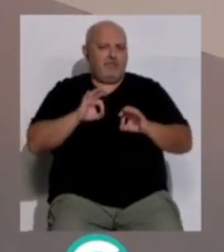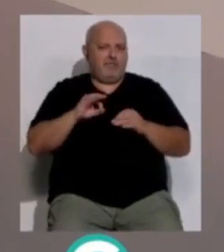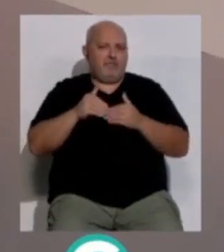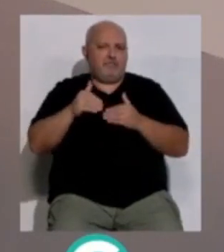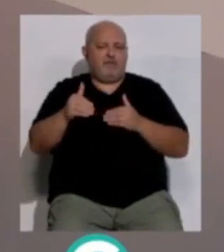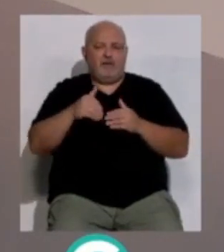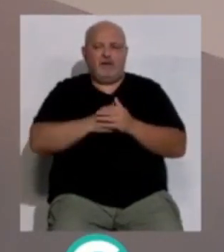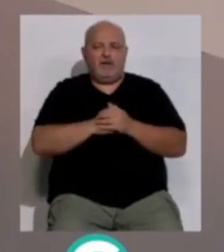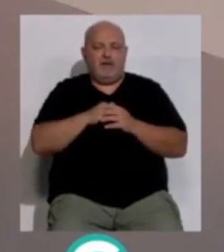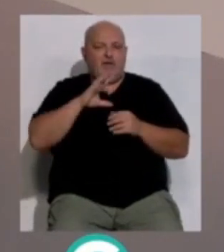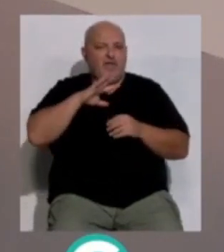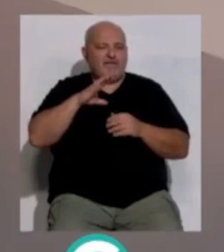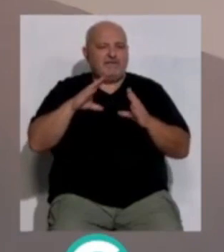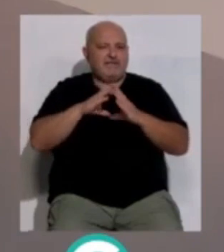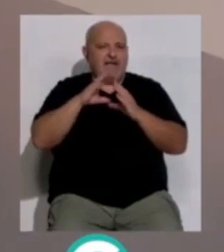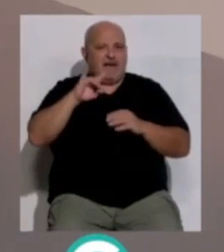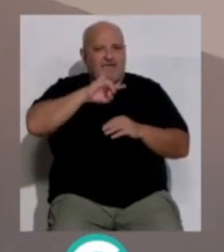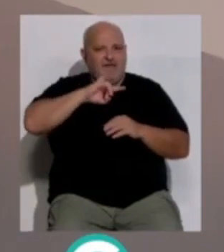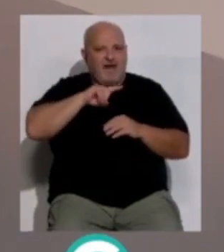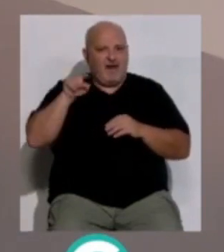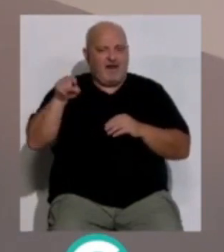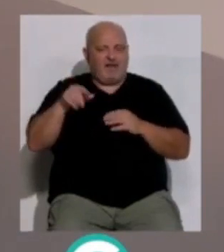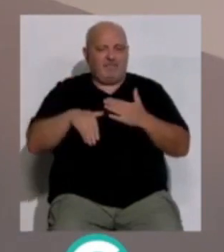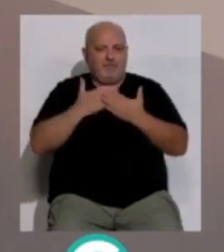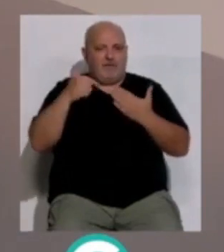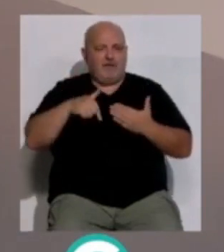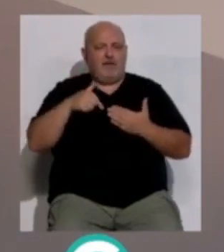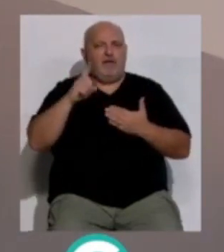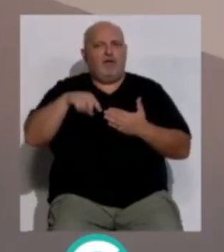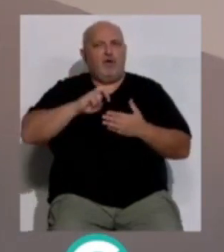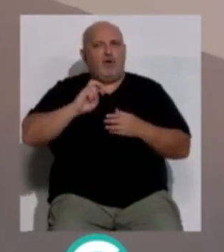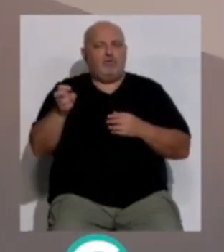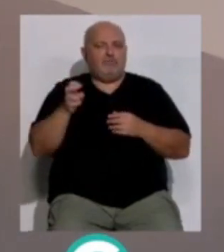en la clínica San Rafael en la mañana de hoy hablamos también de otra serie de situaciones